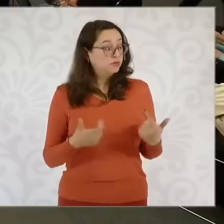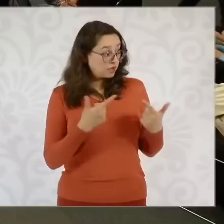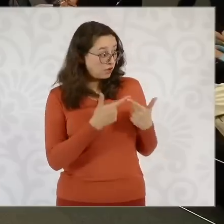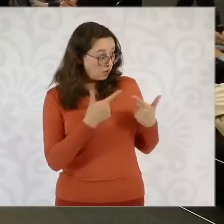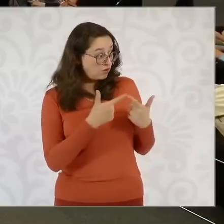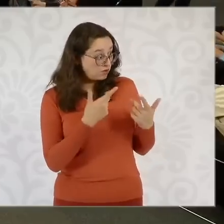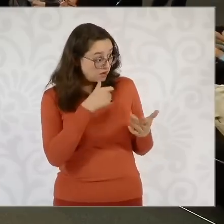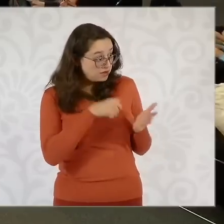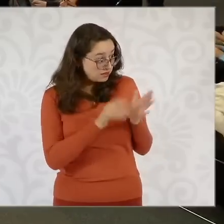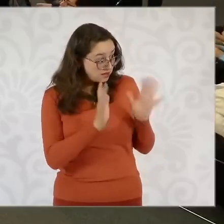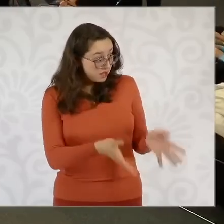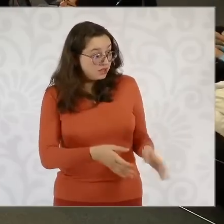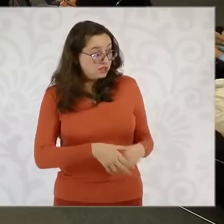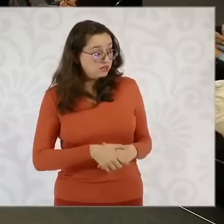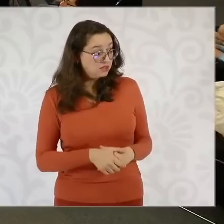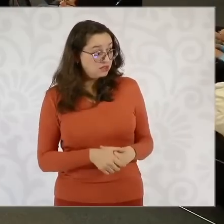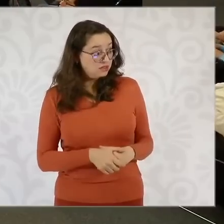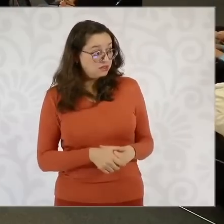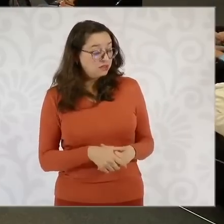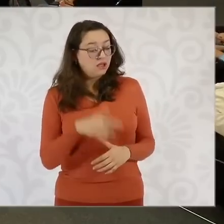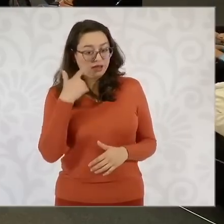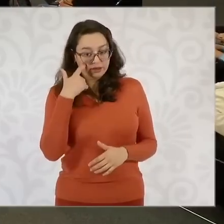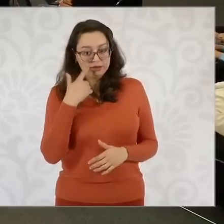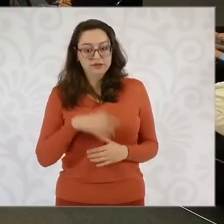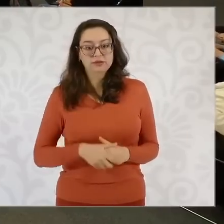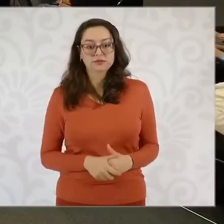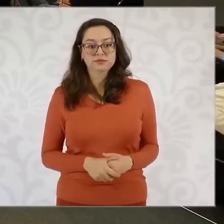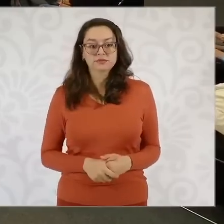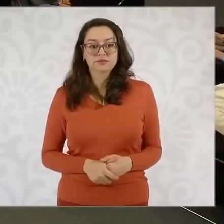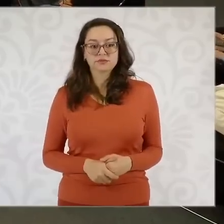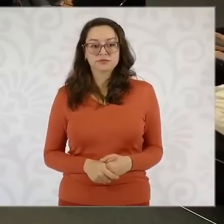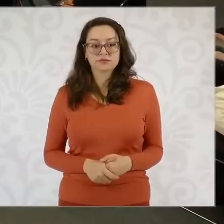ver no está en